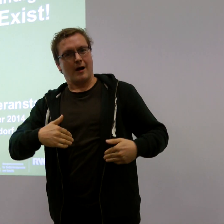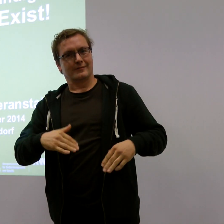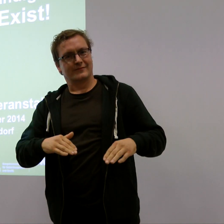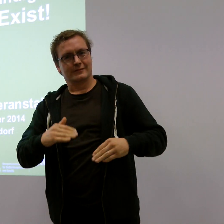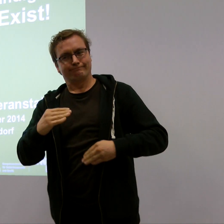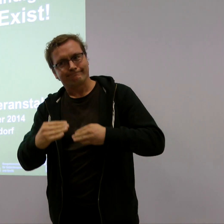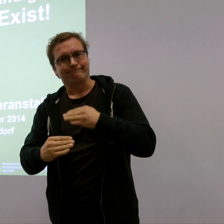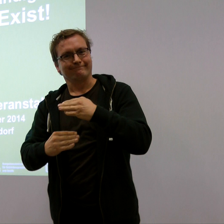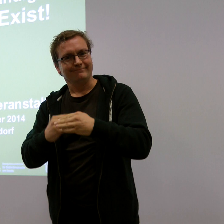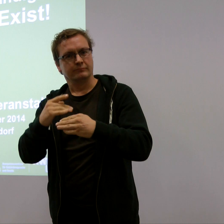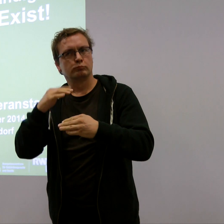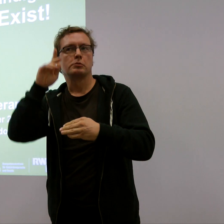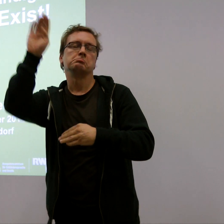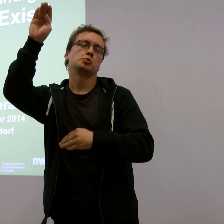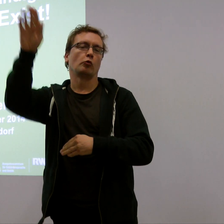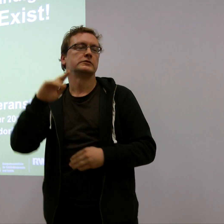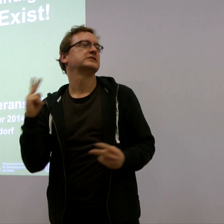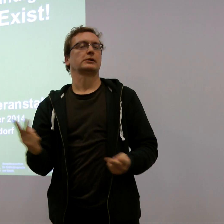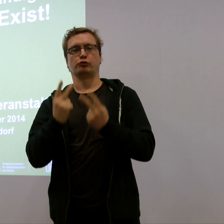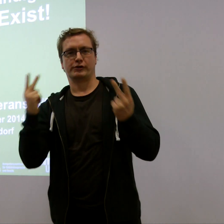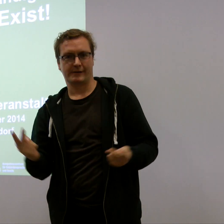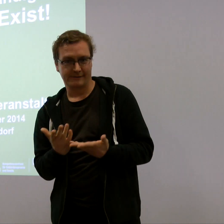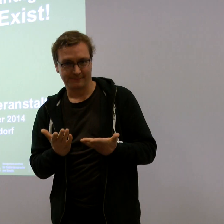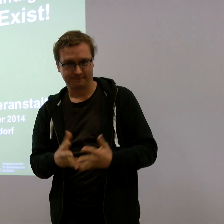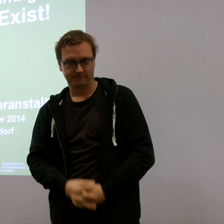Es ist ein Anfang. Und schrittweise wird es in Zukunft selbstverständlich.